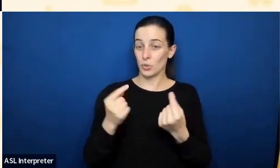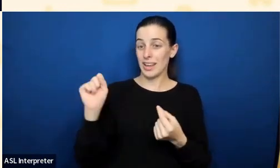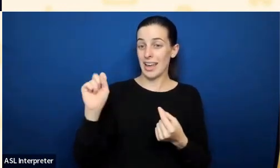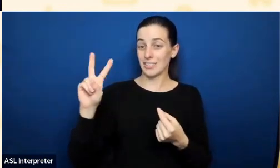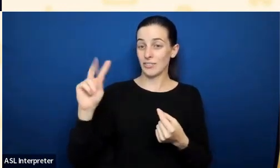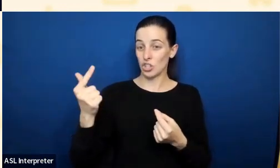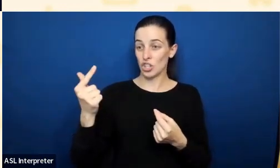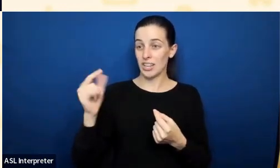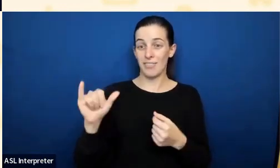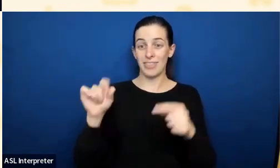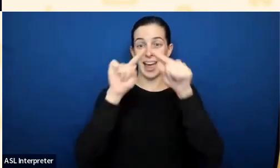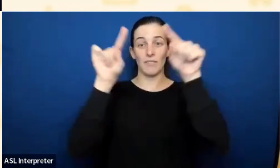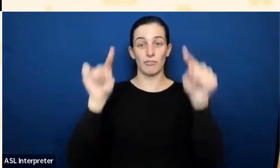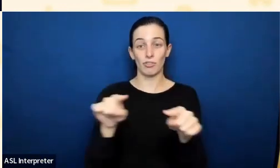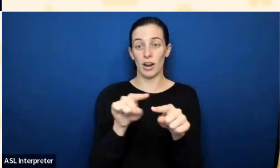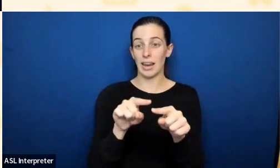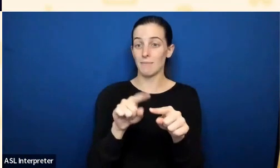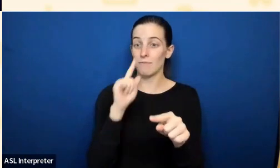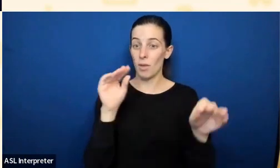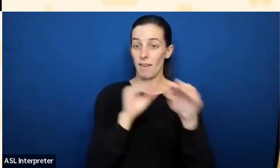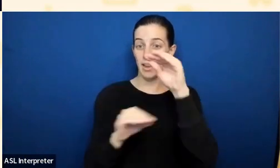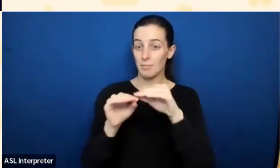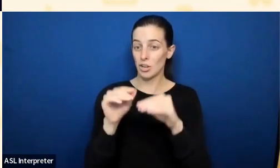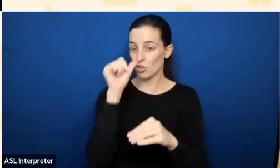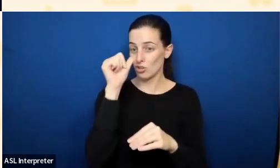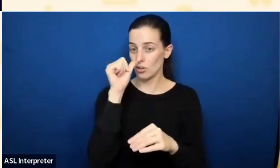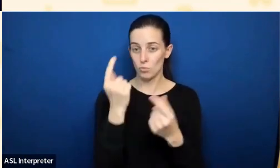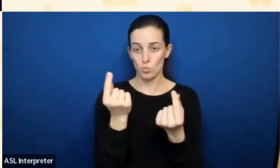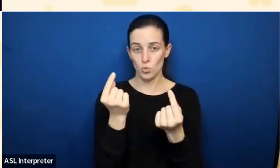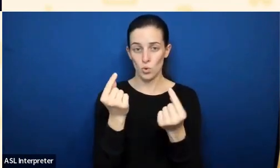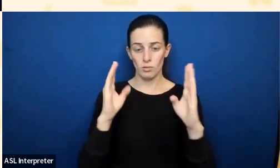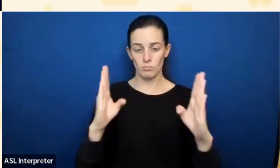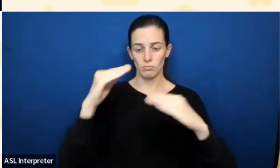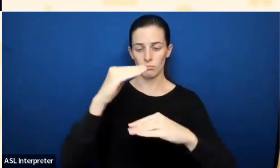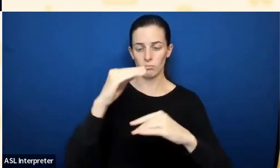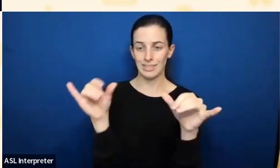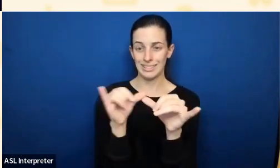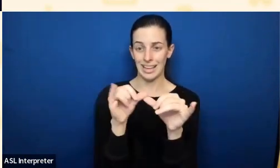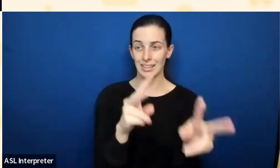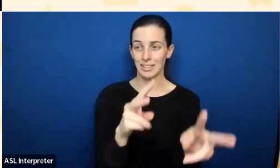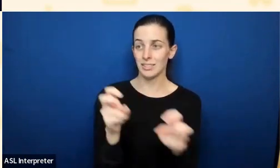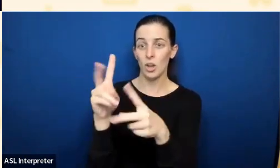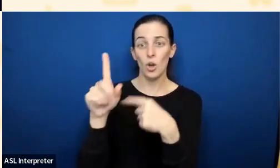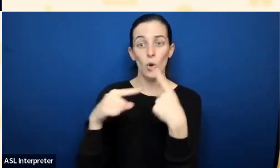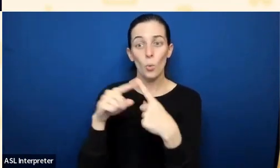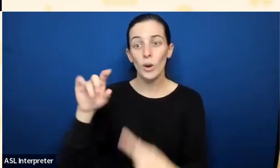de la animación y la agregué en una etiqueta no-script. Porque, nuevamente, cuando JavaScript está deshabilitado, no se carga nada en absoluto.